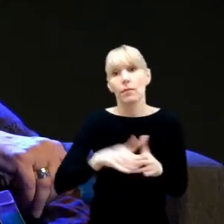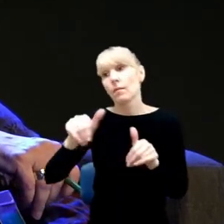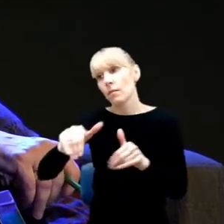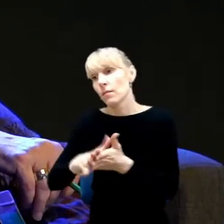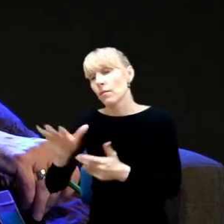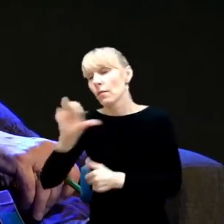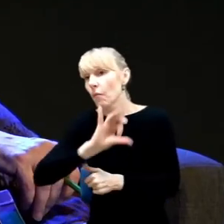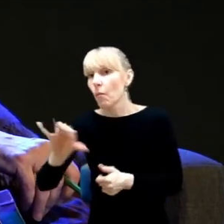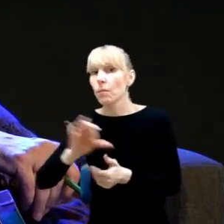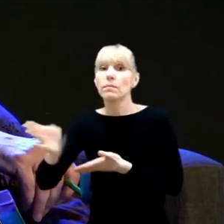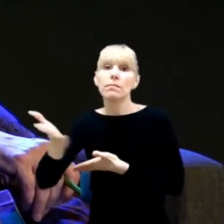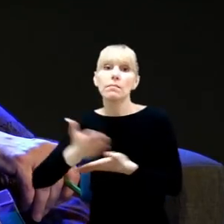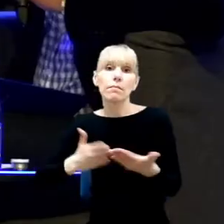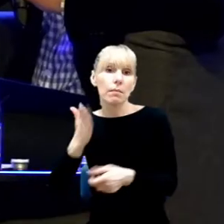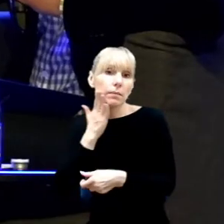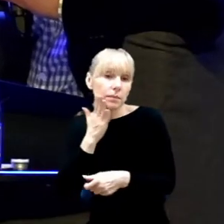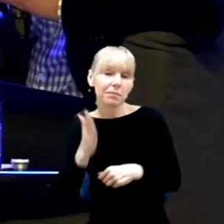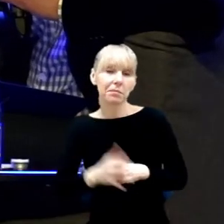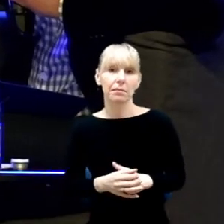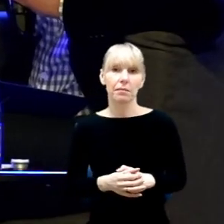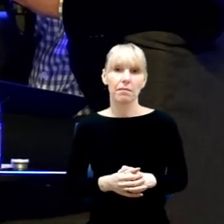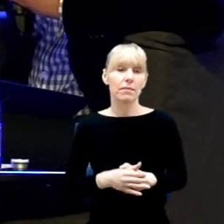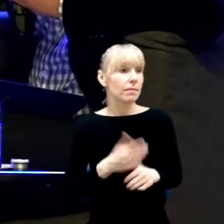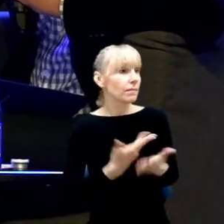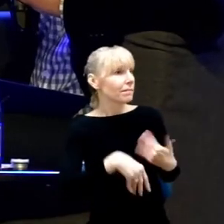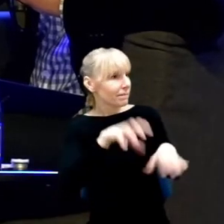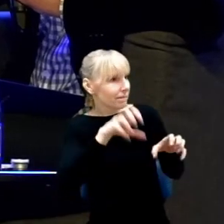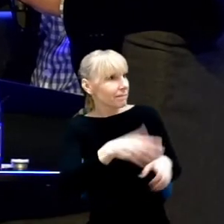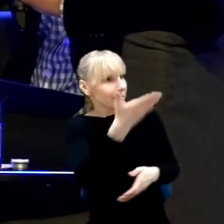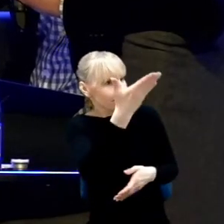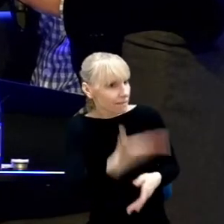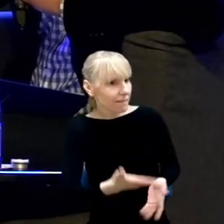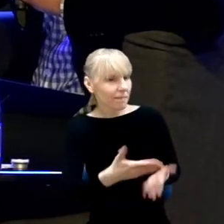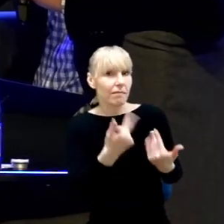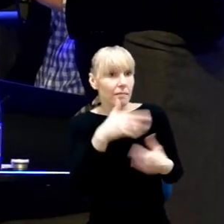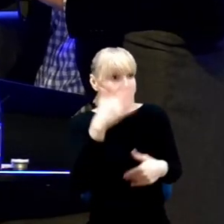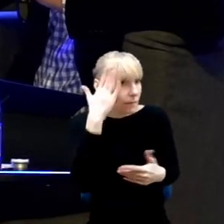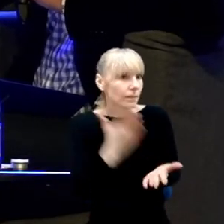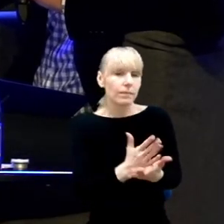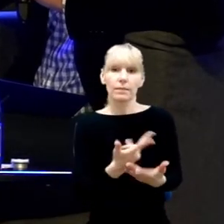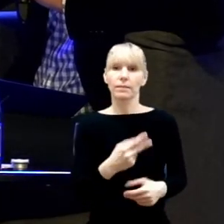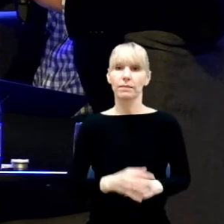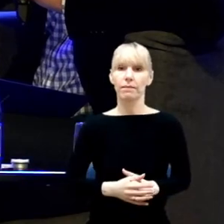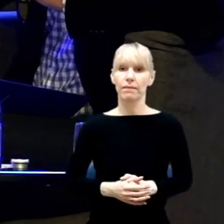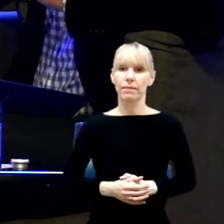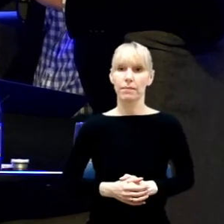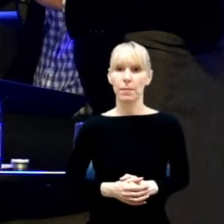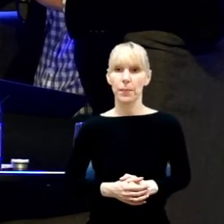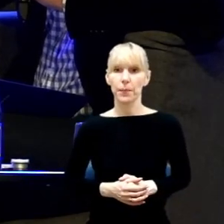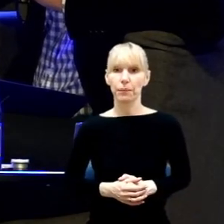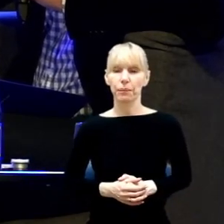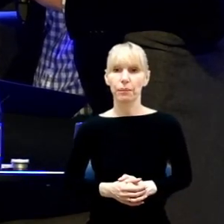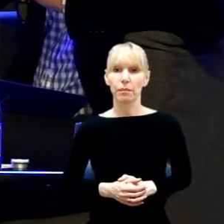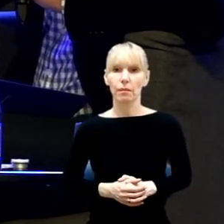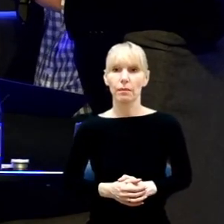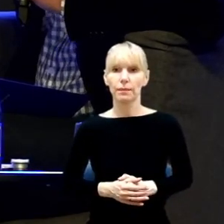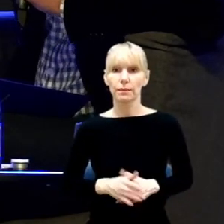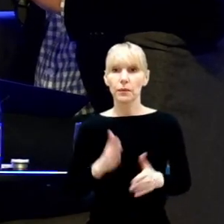Czy Pan prezes dostrzega już na poziomie włodzrzy tych liderów miast taką świadomość, w Pleszewie